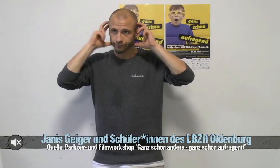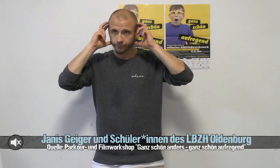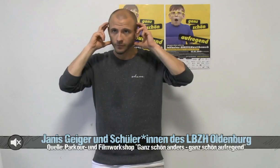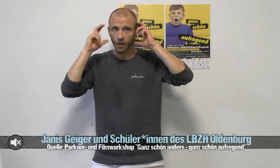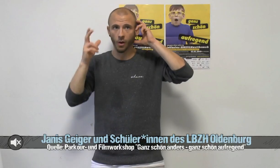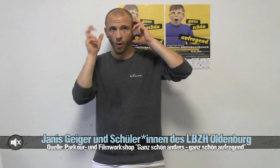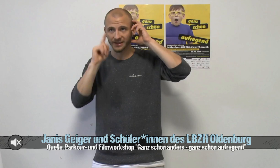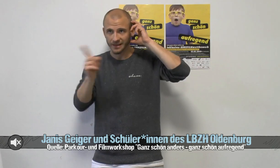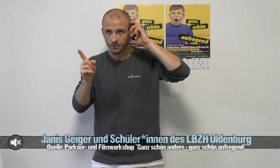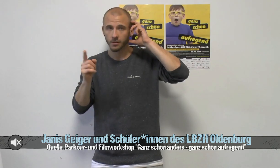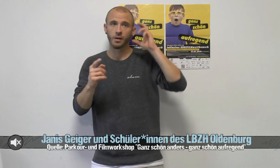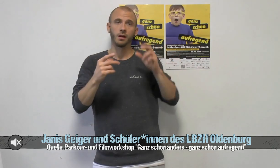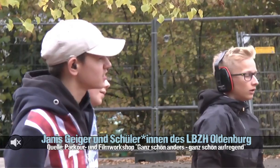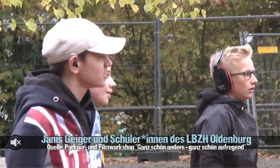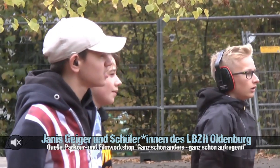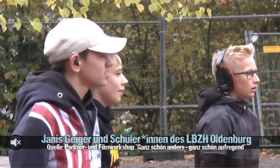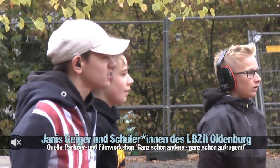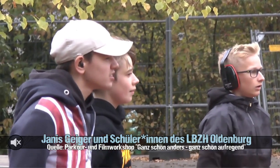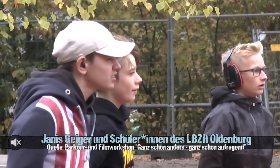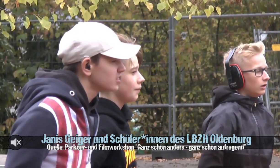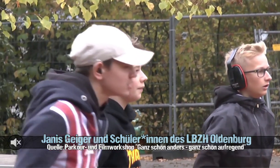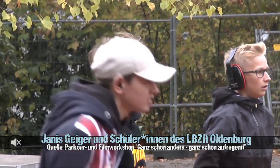Mit dem Gehörschutz hört man nichts.